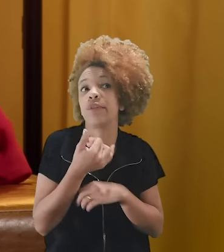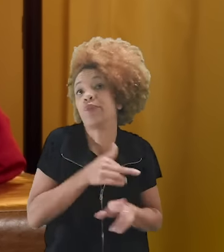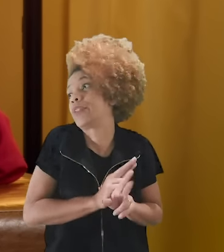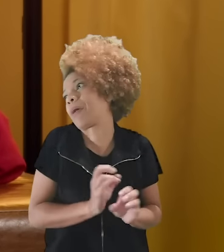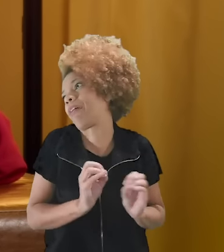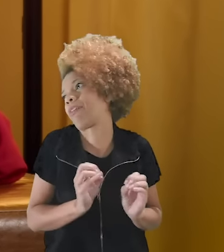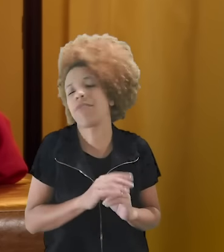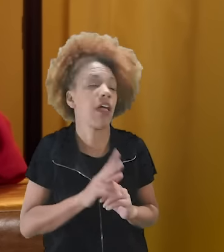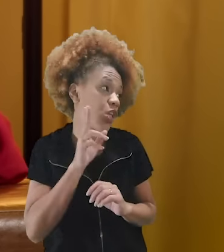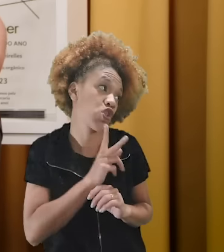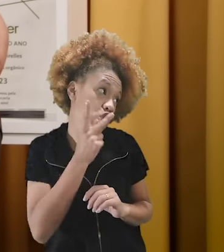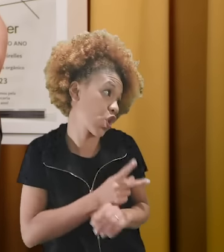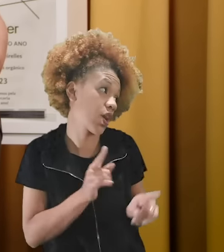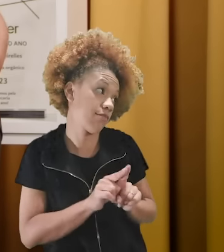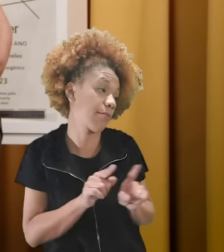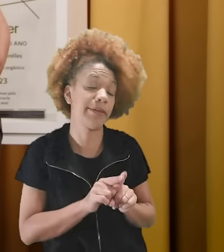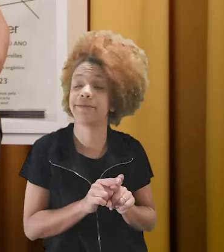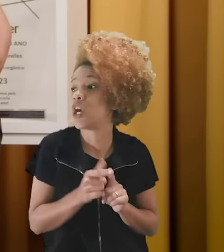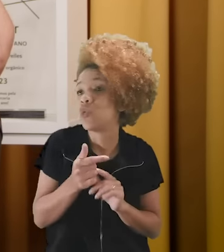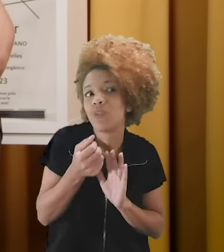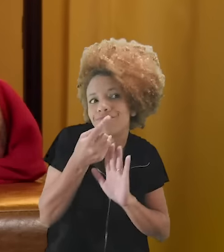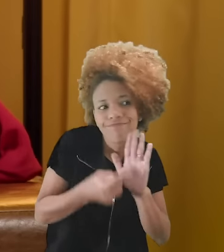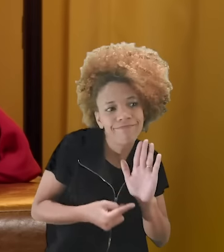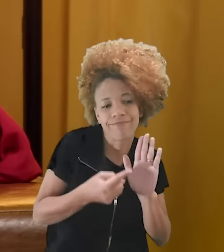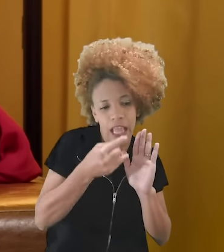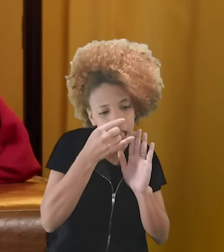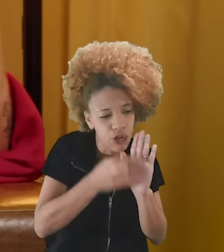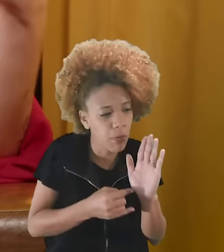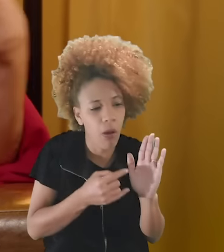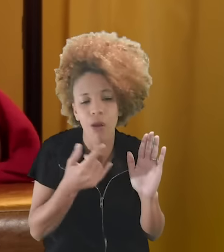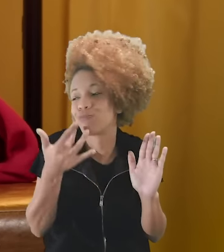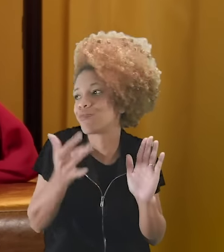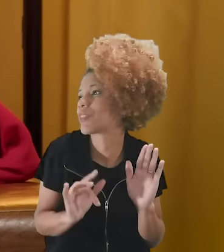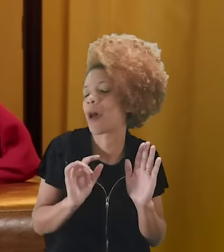não tá esperando não tem o histórico a gente não sabe se os jogadores estão juntos H muito tempo da